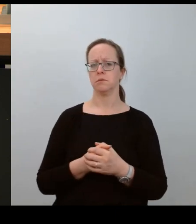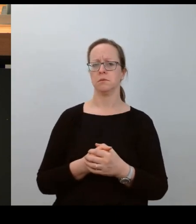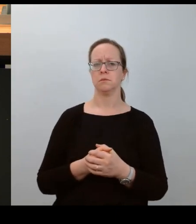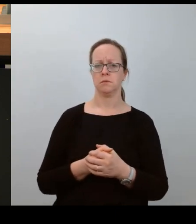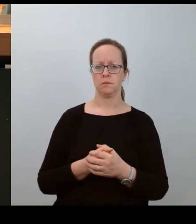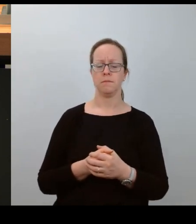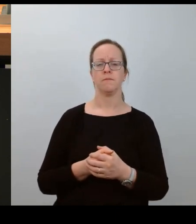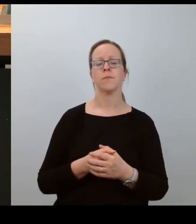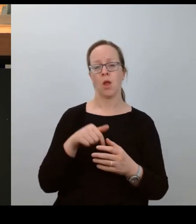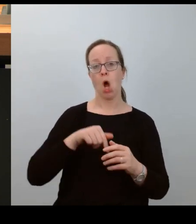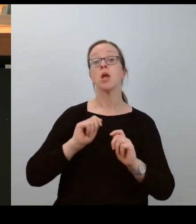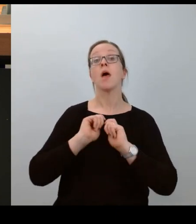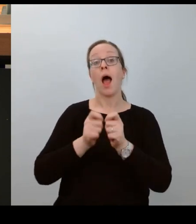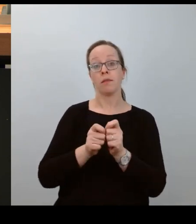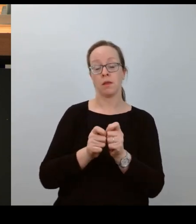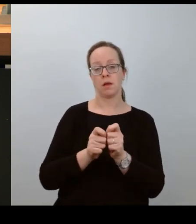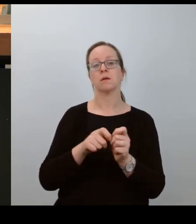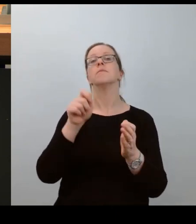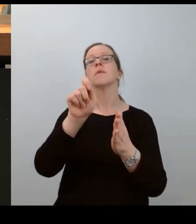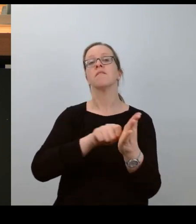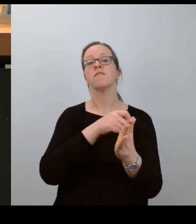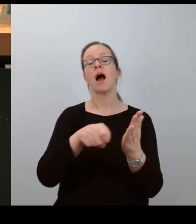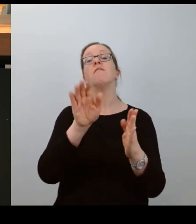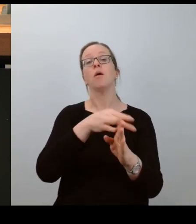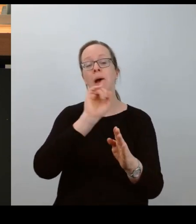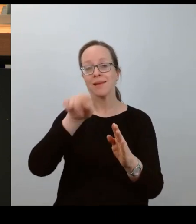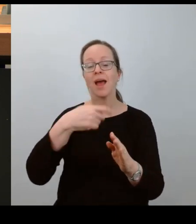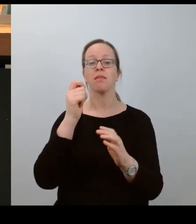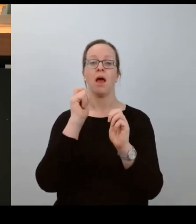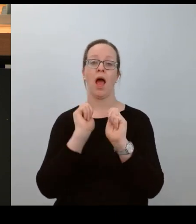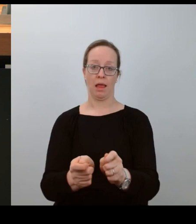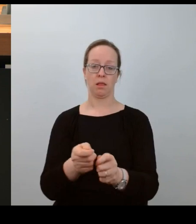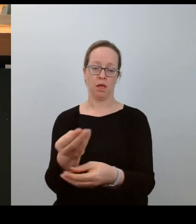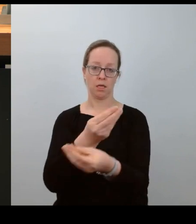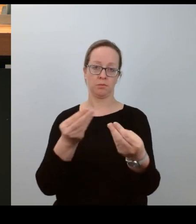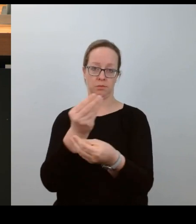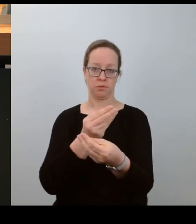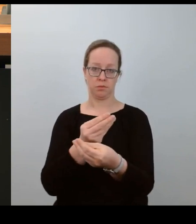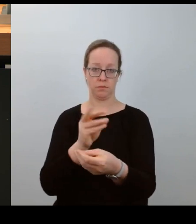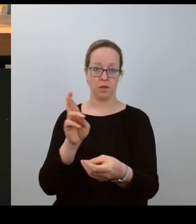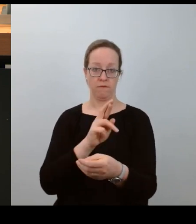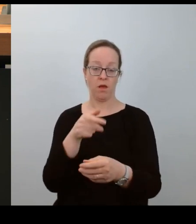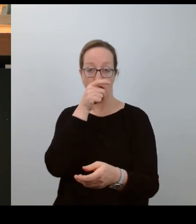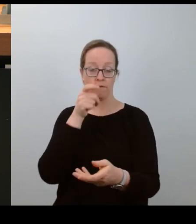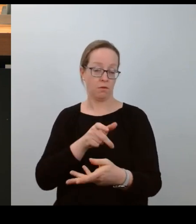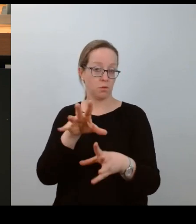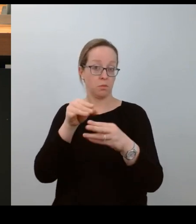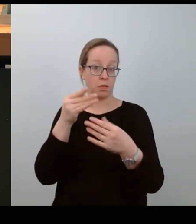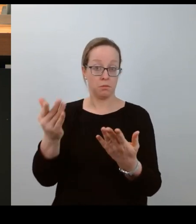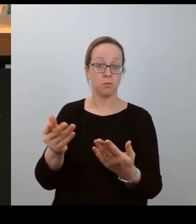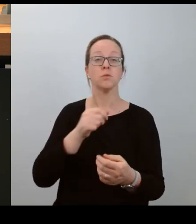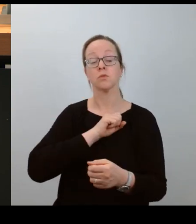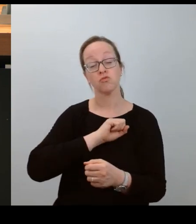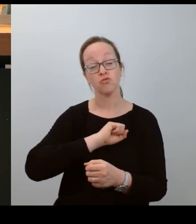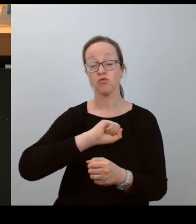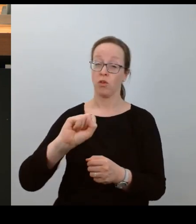dringende Kulturraum Problem vernünftig zu lösen. Und das sagt wie bisher nicht nur die Opposition, sonden das sagen Sie mit diesem heutigen Antrag auch